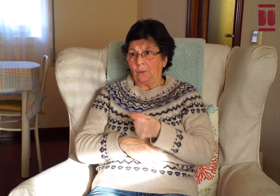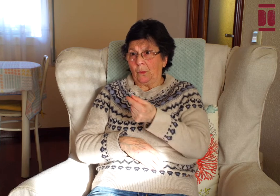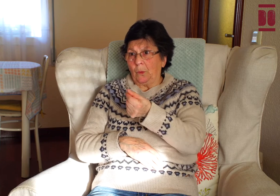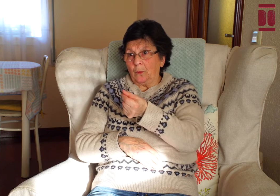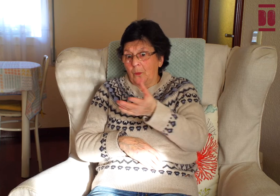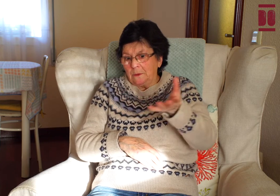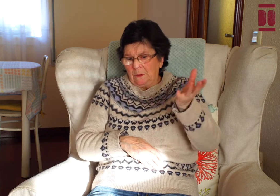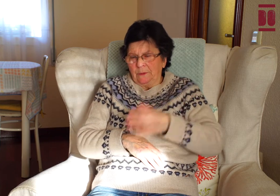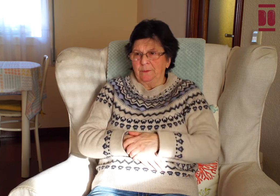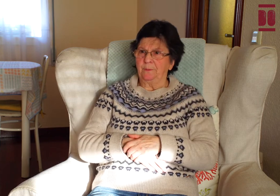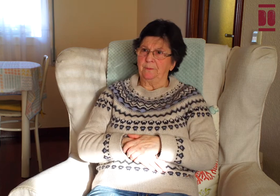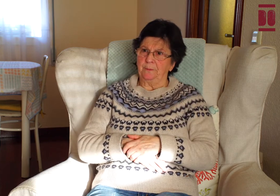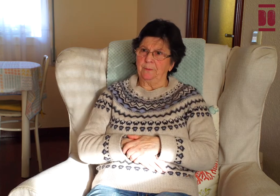No había dinero.